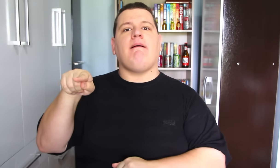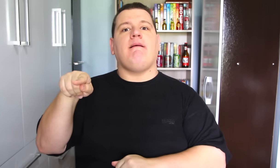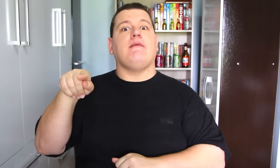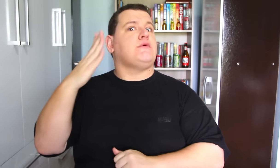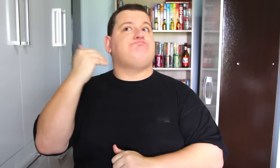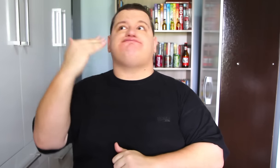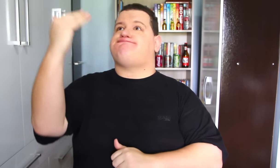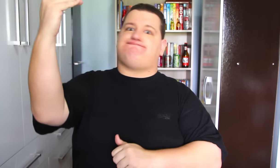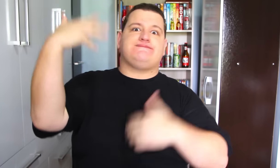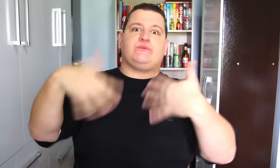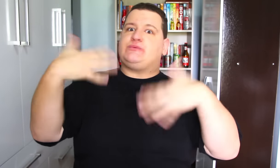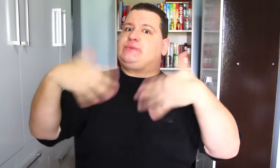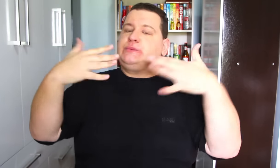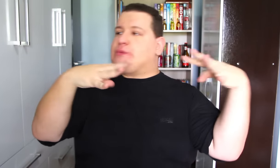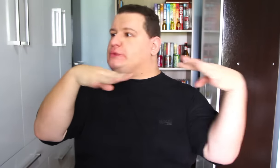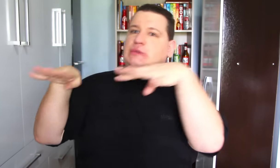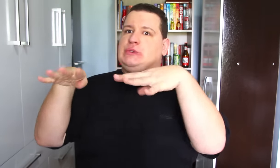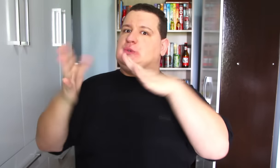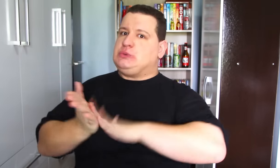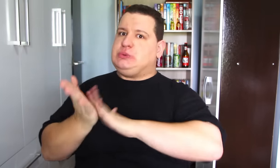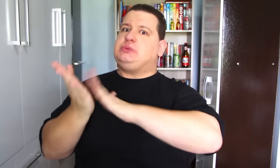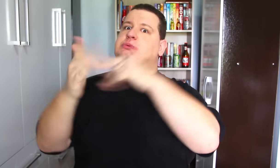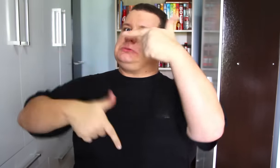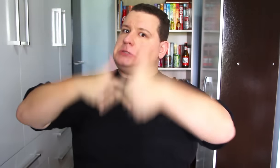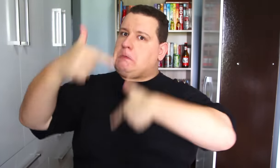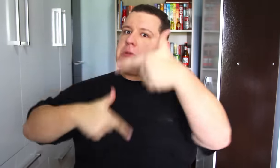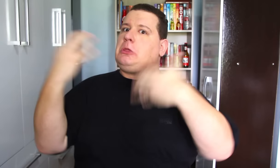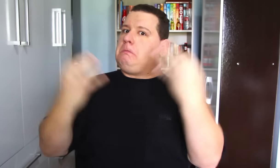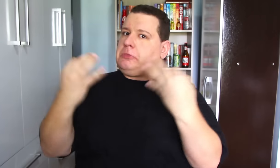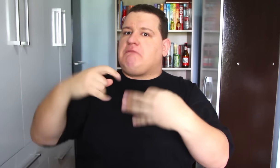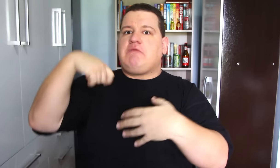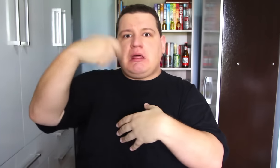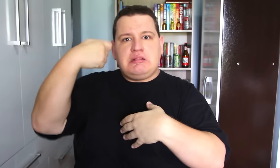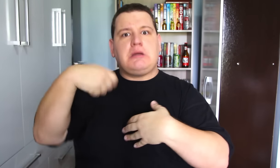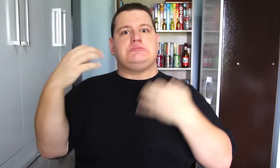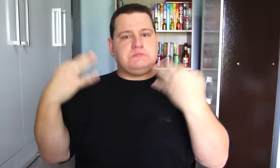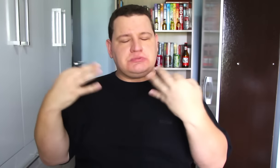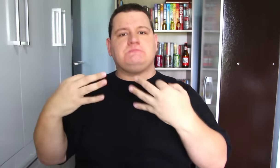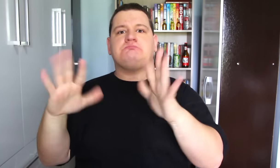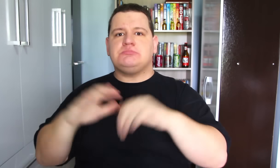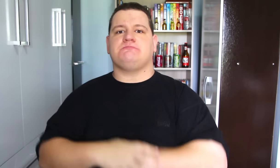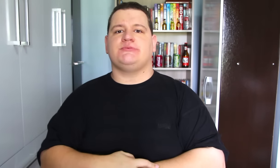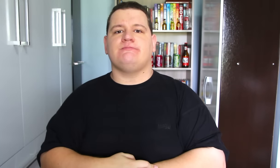Foi um sucesso e sua atuação foi aclamada,